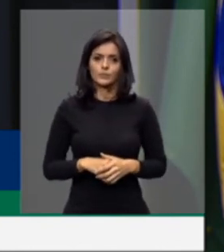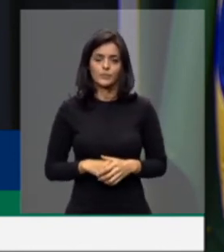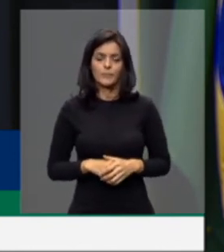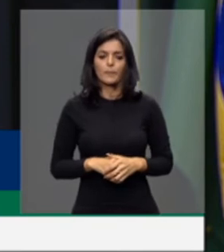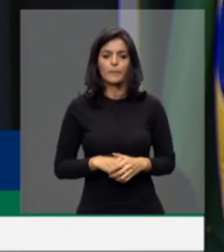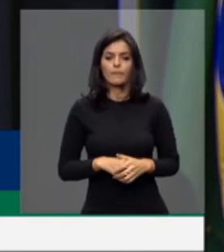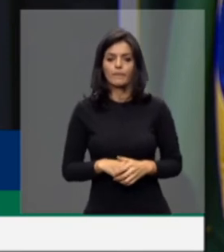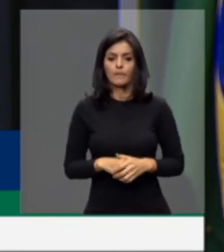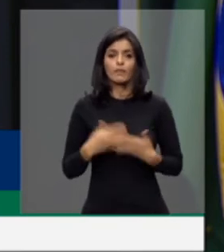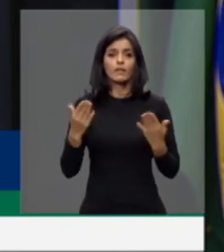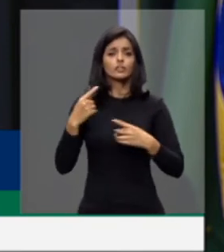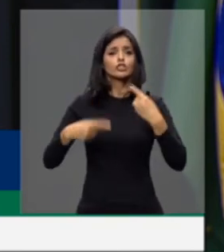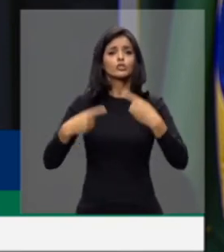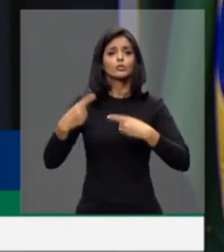GEROU 200 MIL EMPREGOS NO BRASIL. E NÓS ESTAMOS